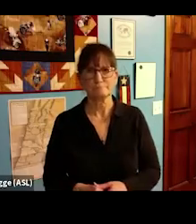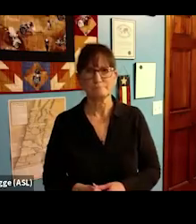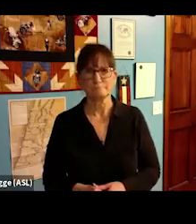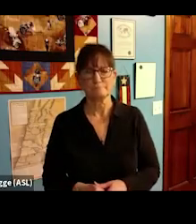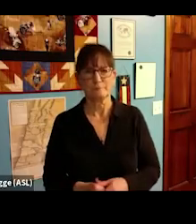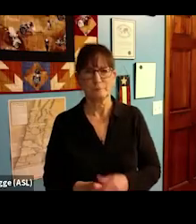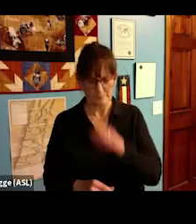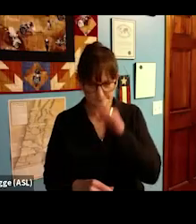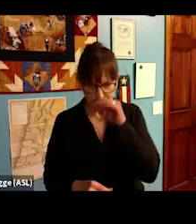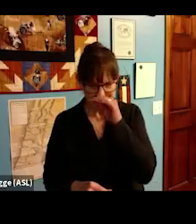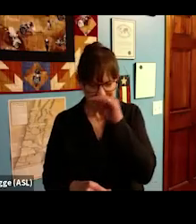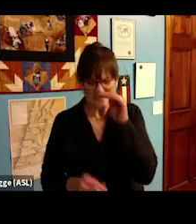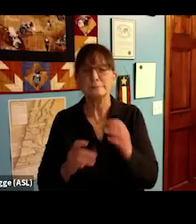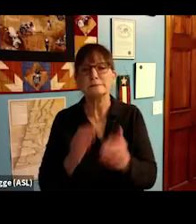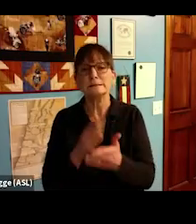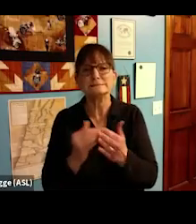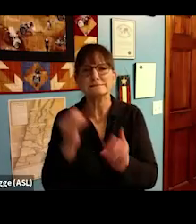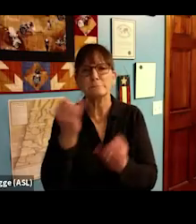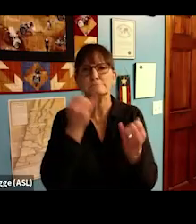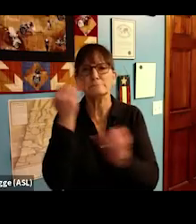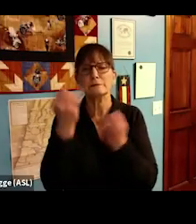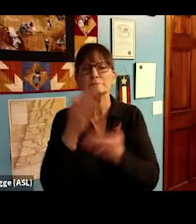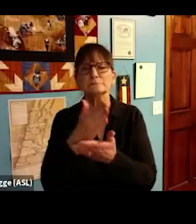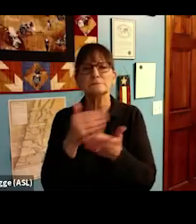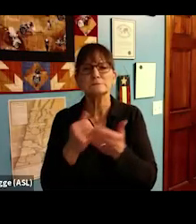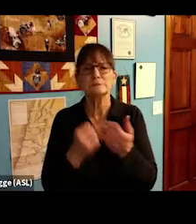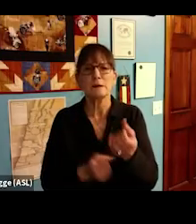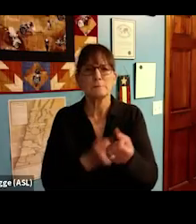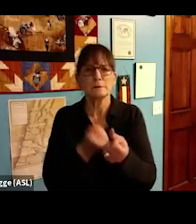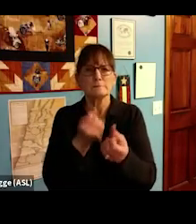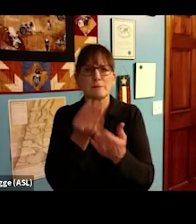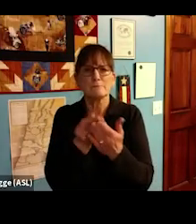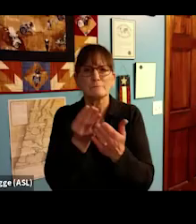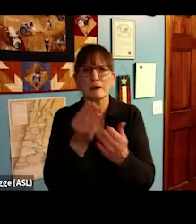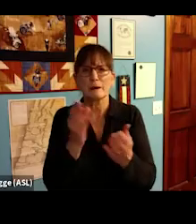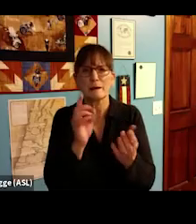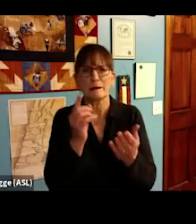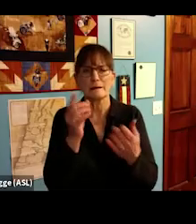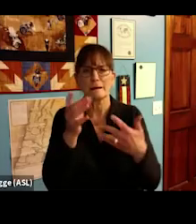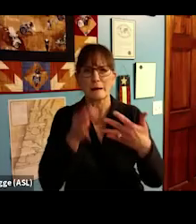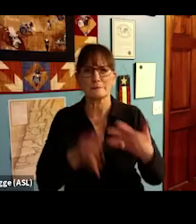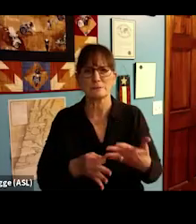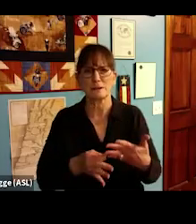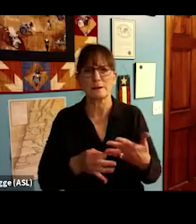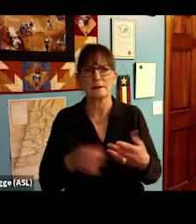ERE no le da a los representantes acceso para ver o descargar el contenido de la eFolder.